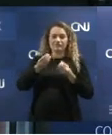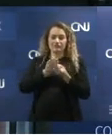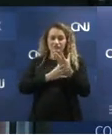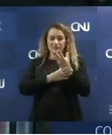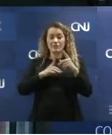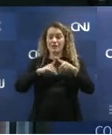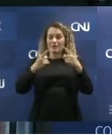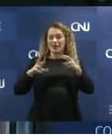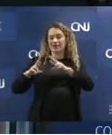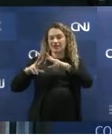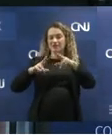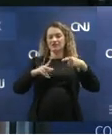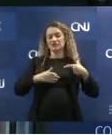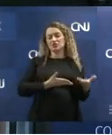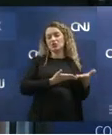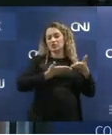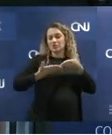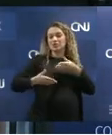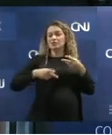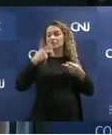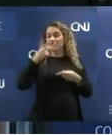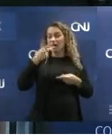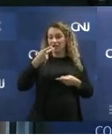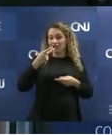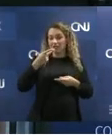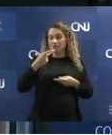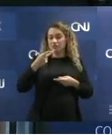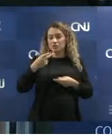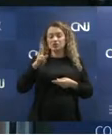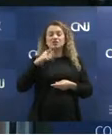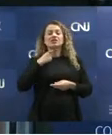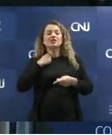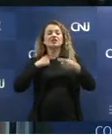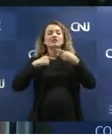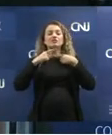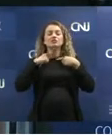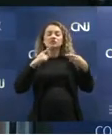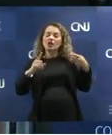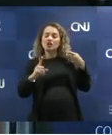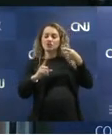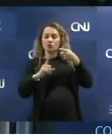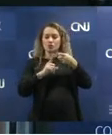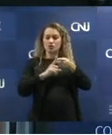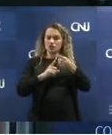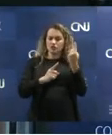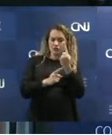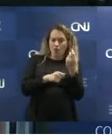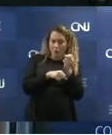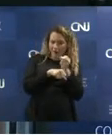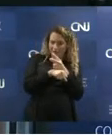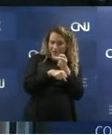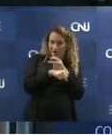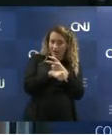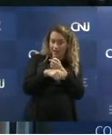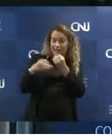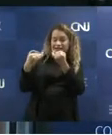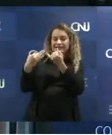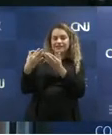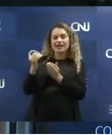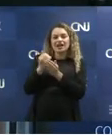Não estamos falando no interesse objetivo de uma vaga. Estamos falando aqui da defesa da advocacia, da defesa